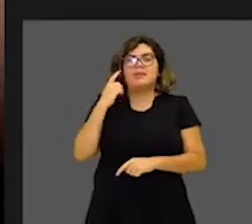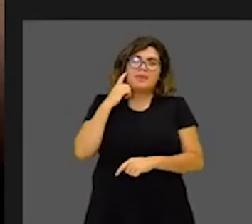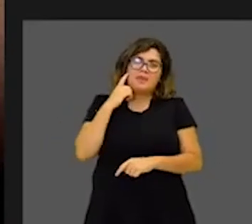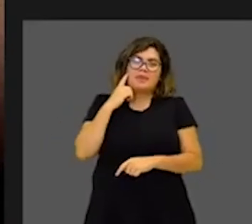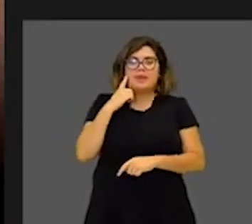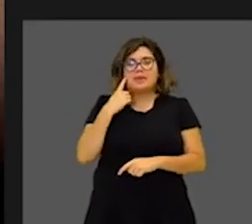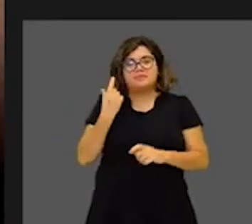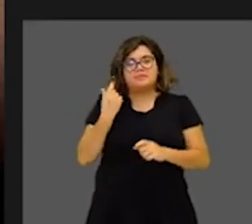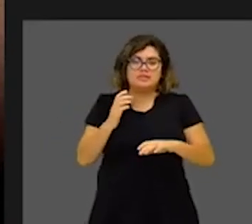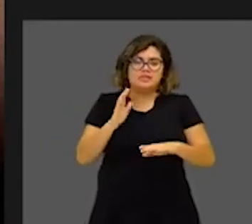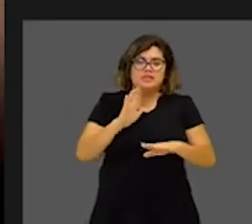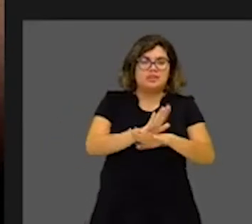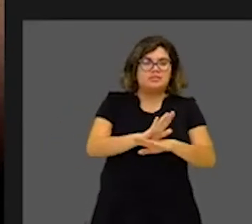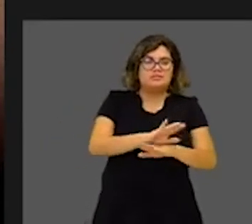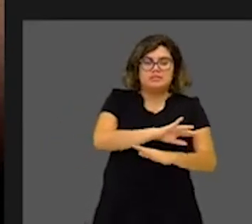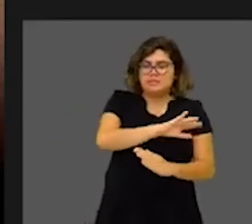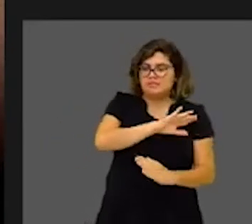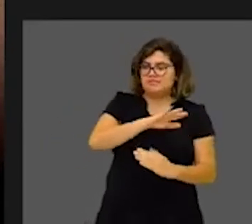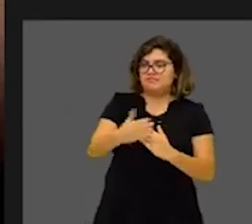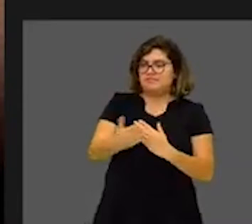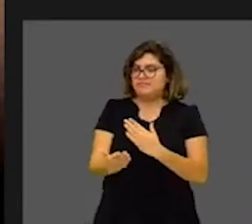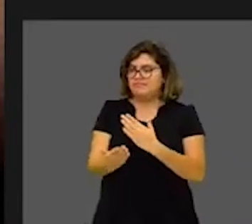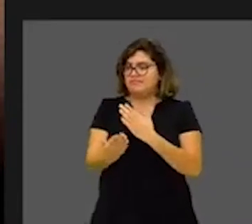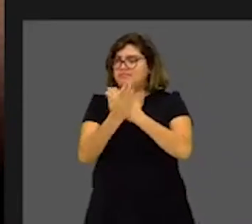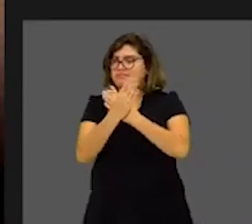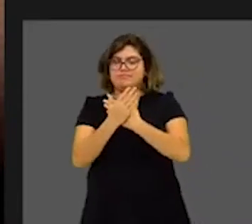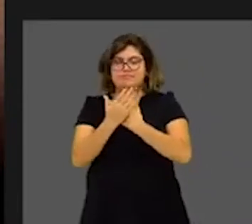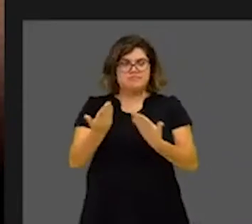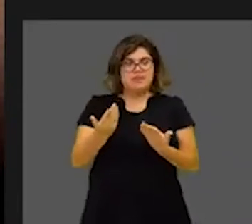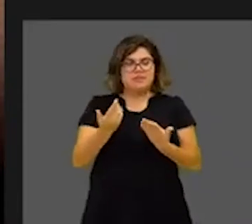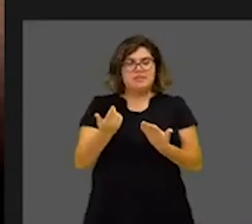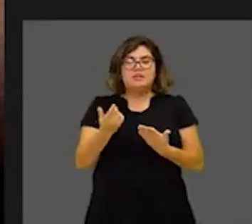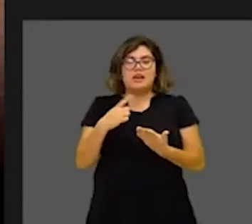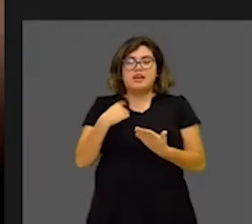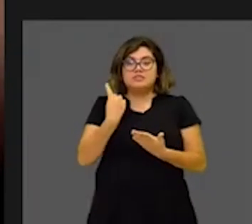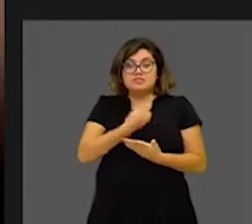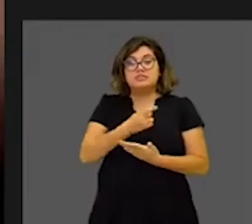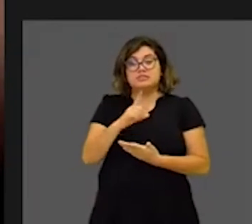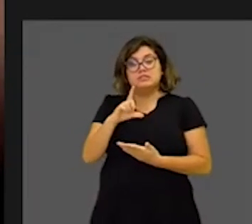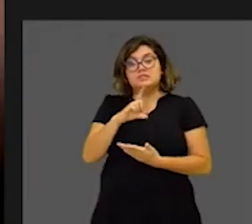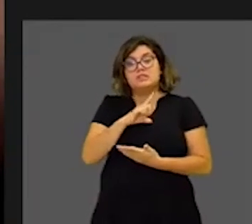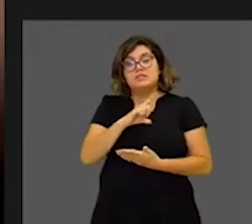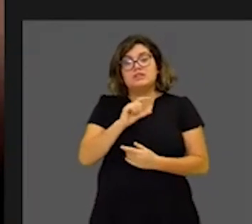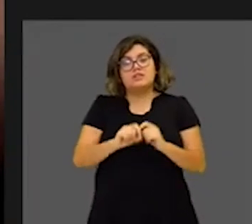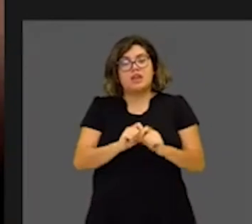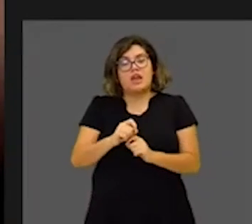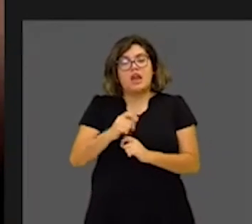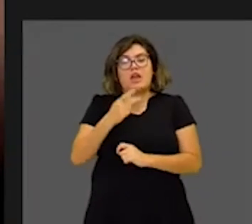ajudar te ajudar Ou seja é enquanto a gente tiver aqui ainda falando que as contas são